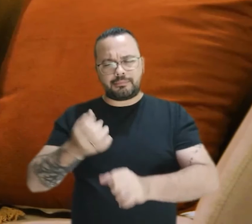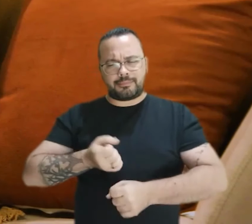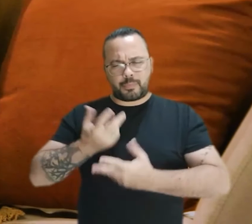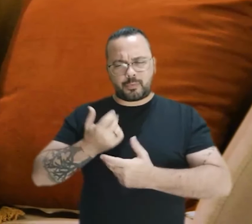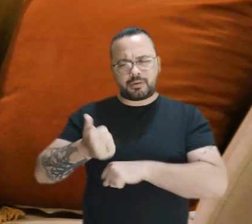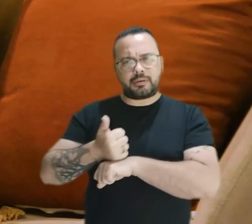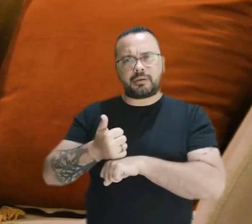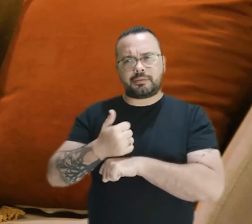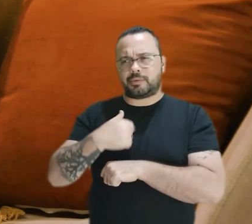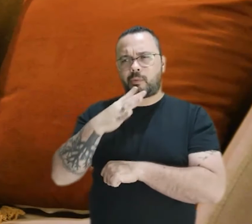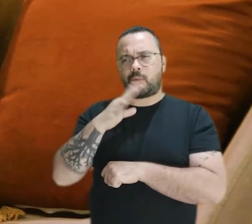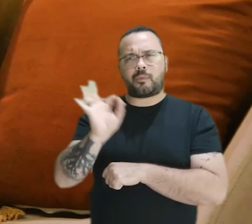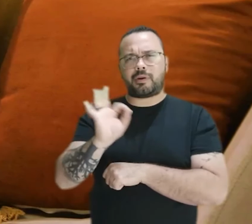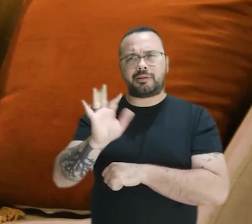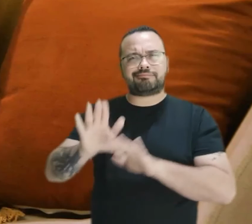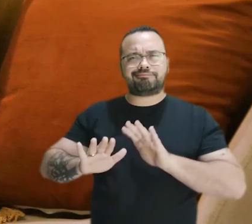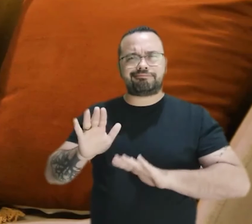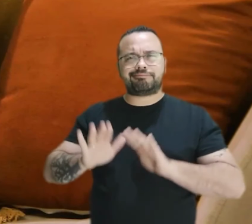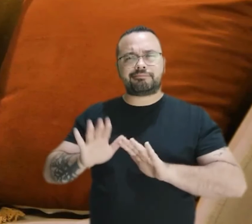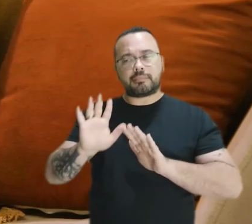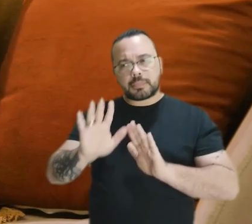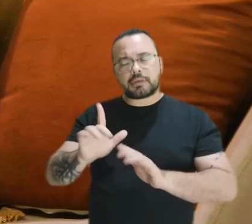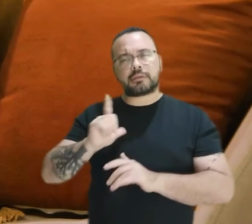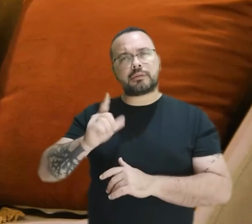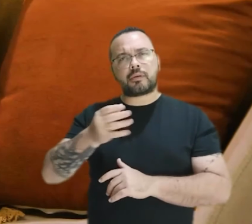conhece nenhum outro poeta, enfim, ou... Mais pros amigos